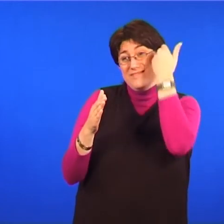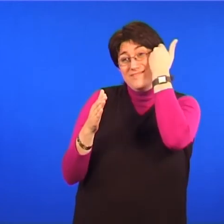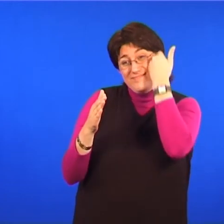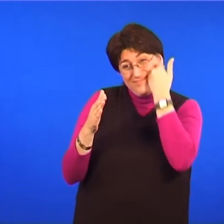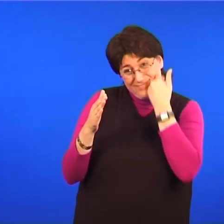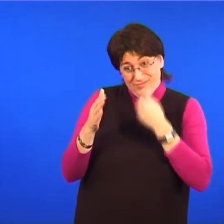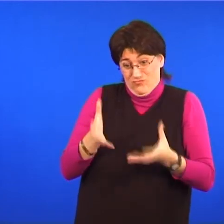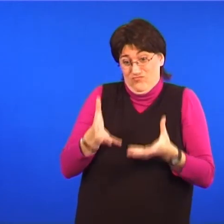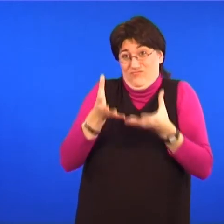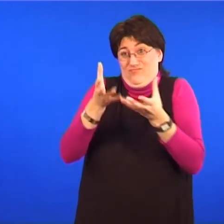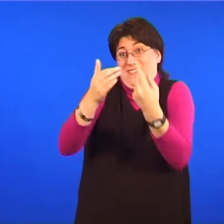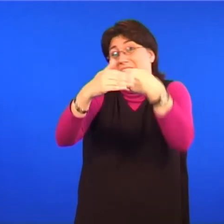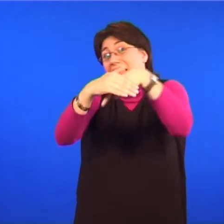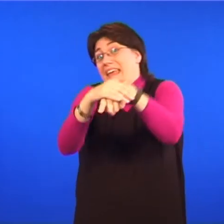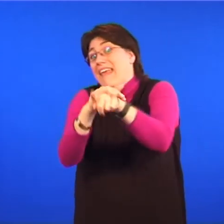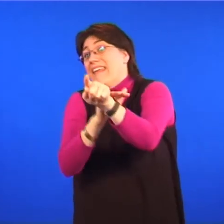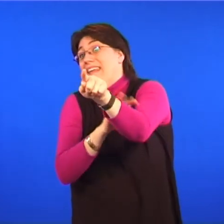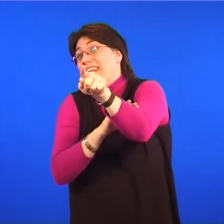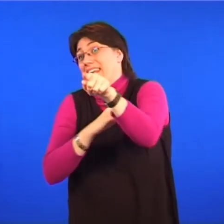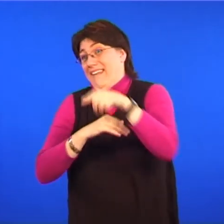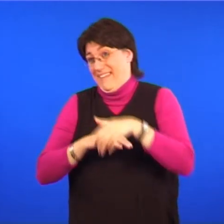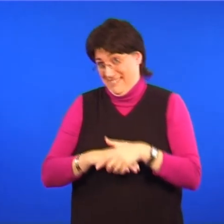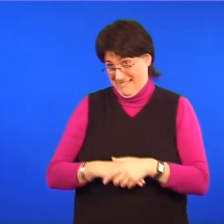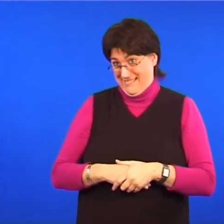Ég ætla nú að biðja yður að koma honum hérna inn.“